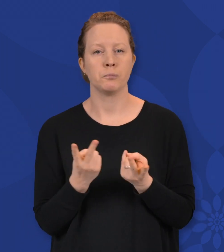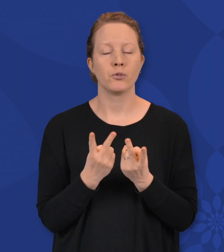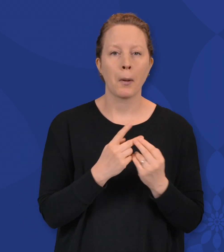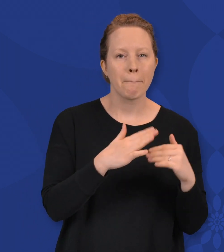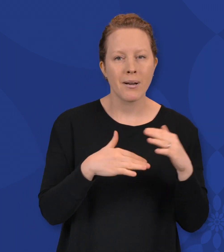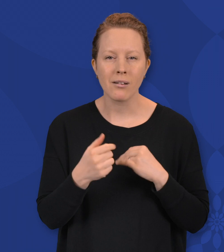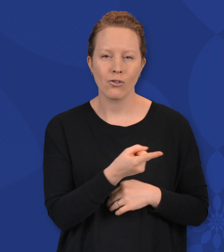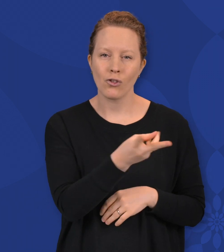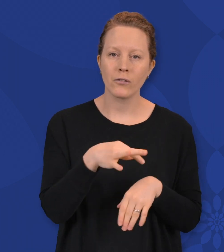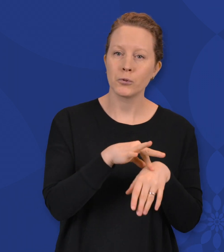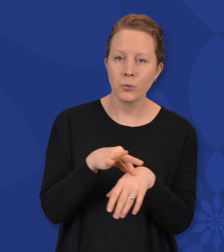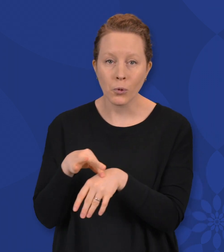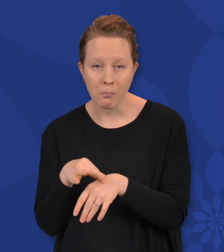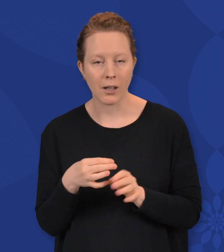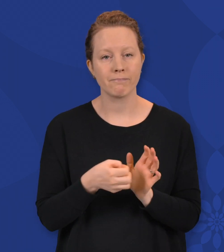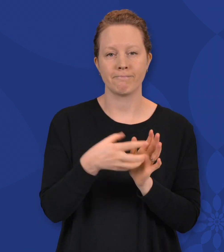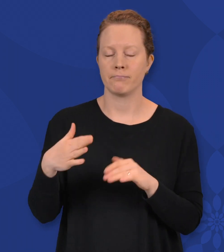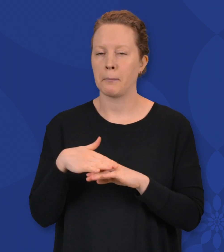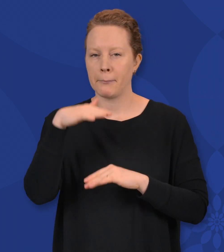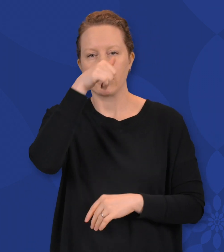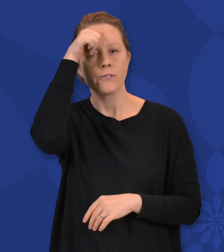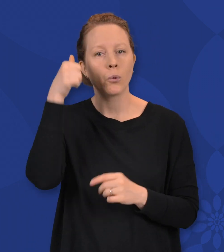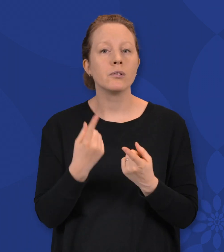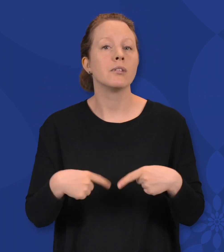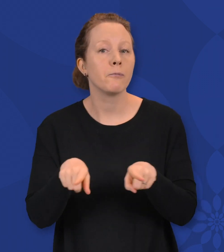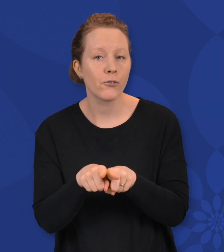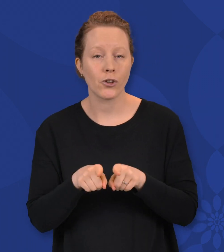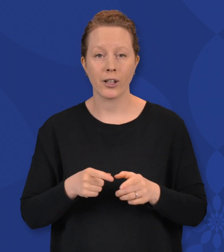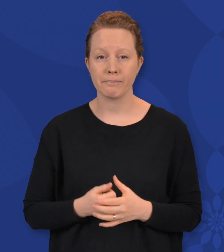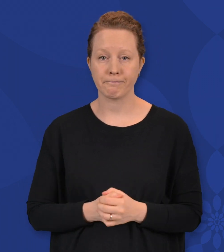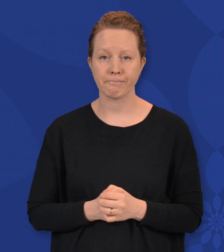vilket också äventyrar behandlingen av andra sjukdomar.